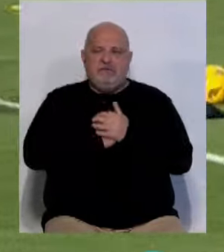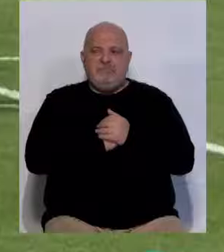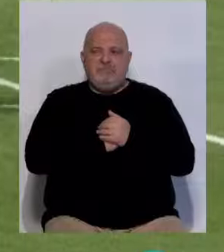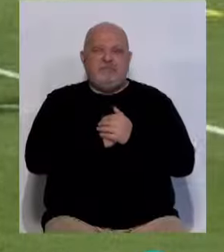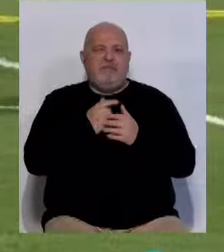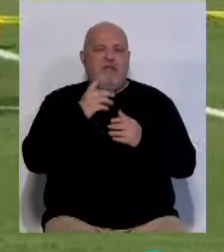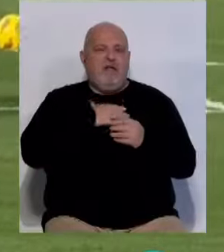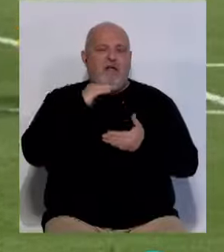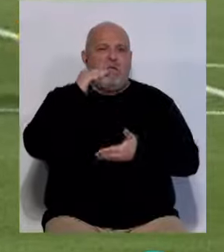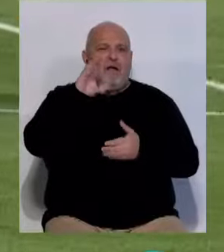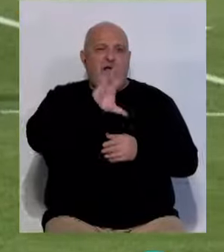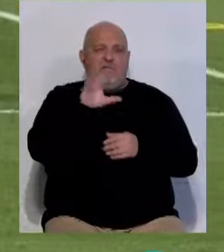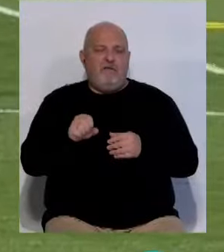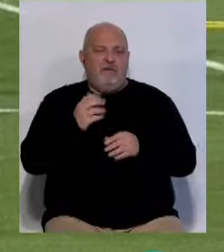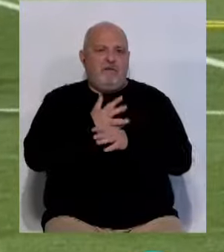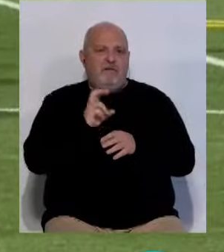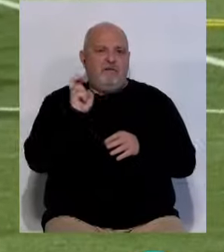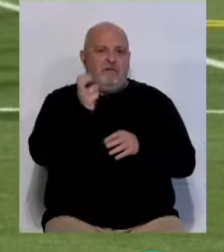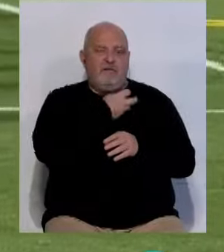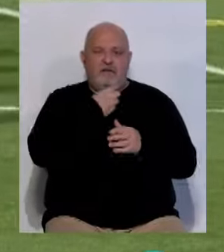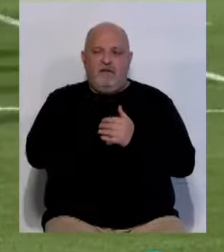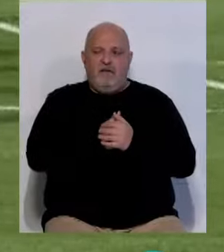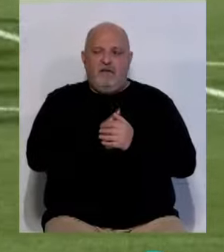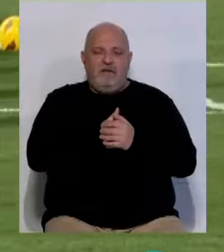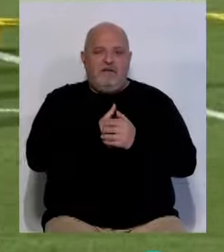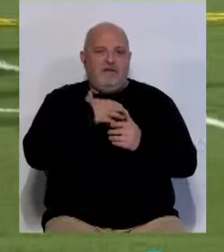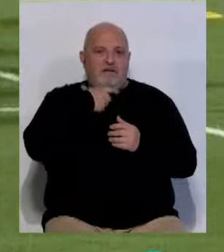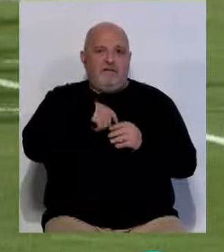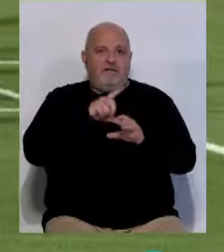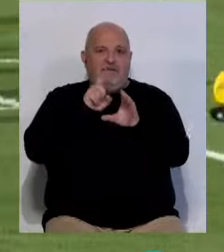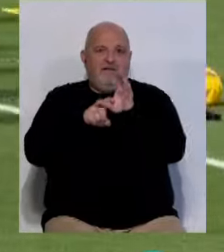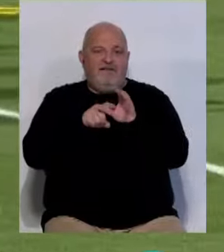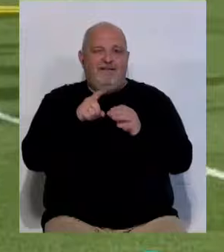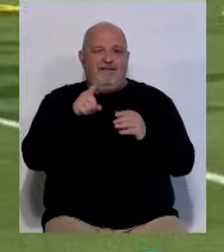la copa África que la copa África la está jugando si yo hubiera nacido en un poquito más para abajo